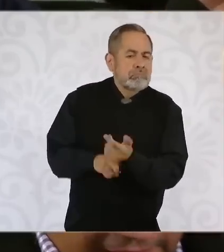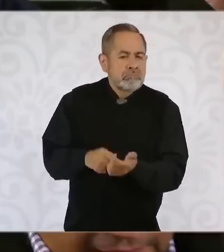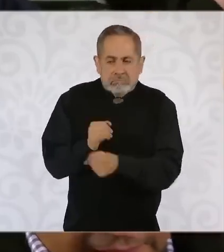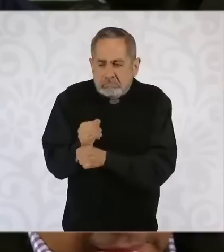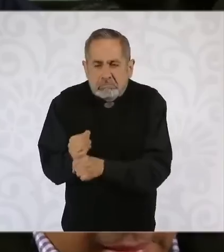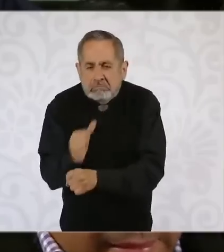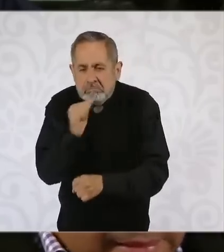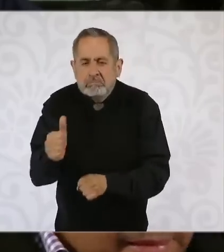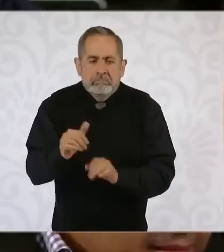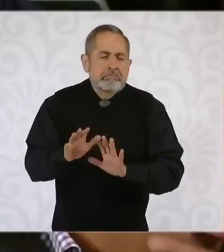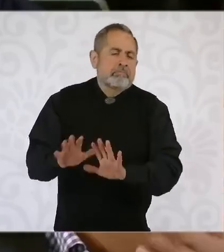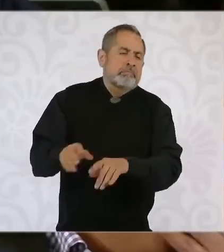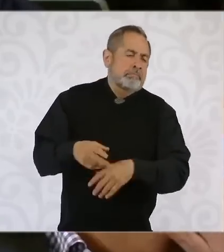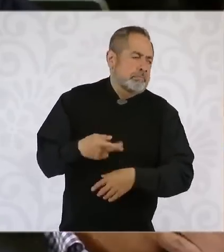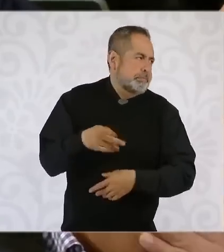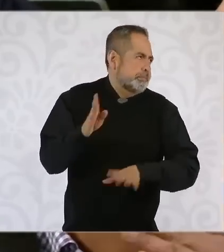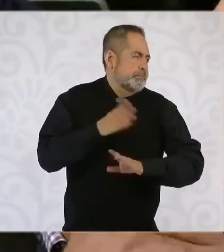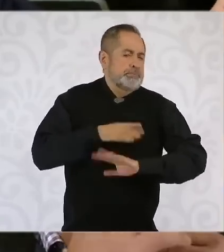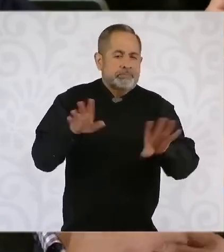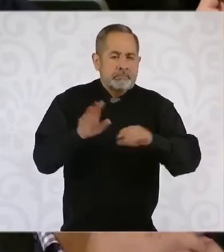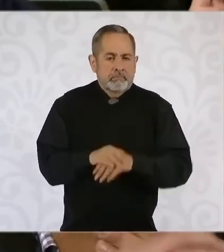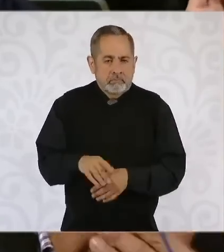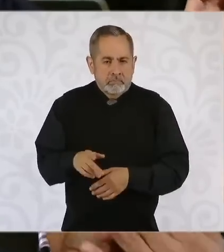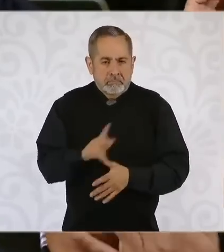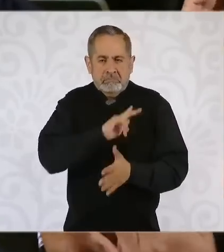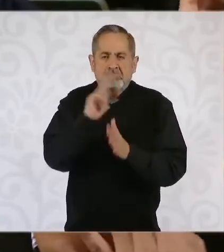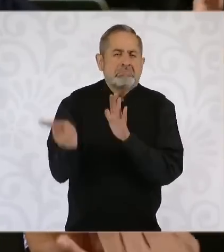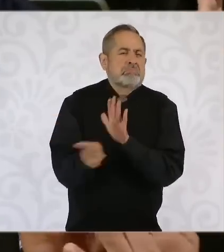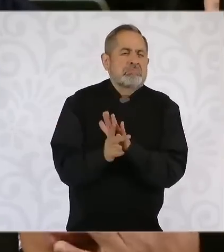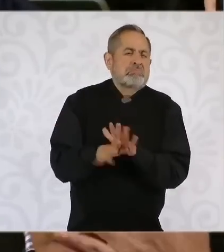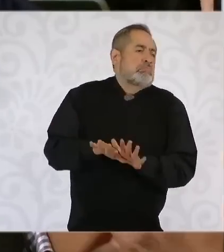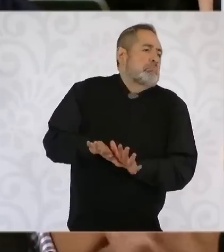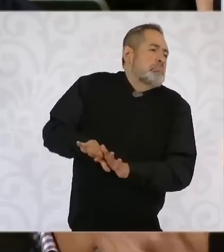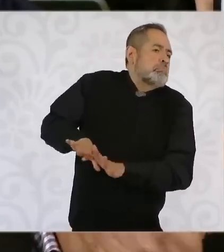Pero bueno se hubiera quedado congelada como se han quedado congeladas muchas como se siguen